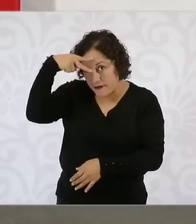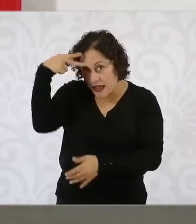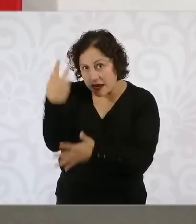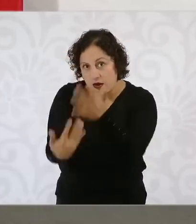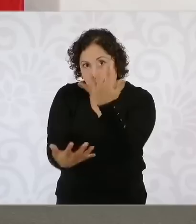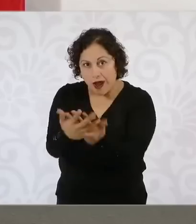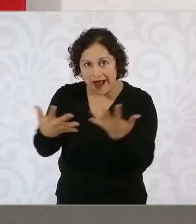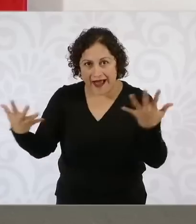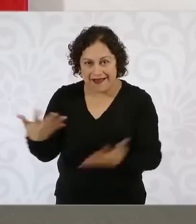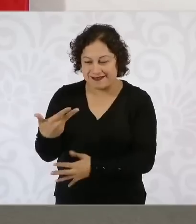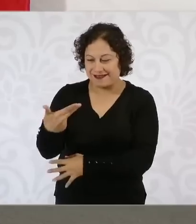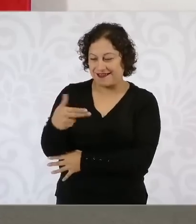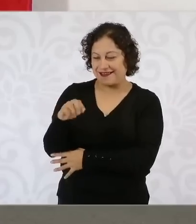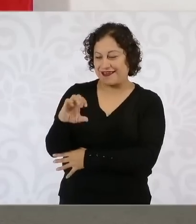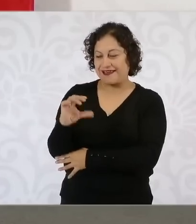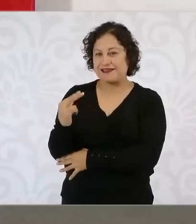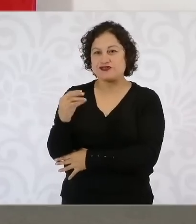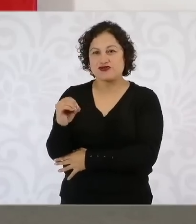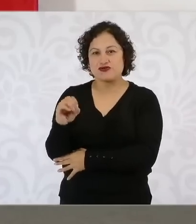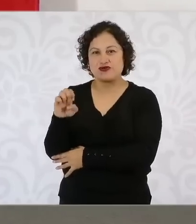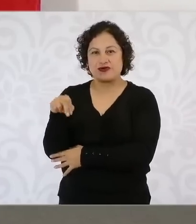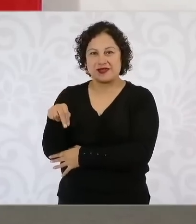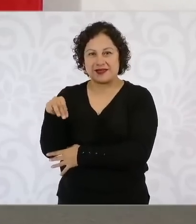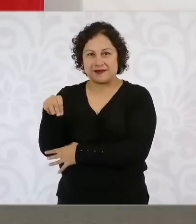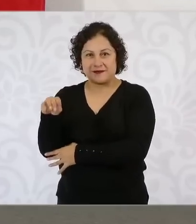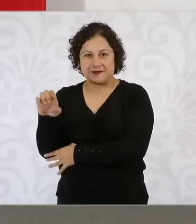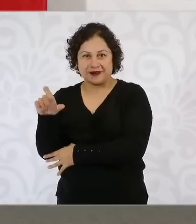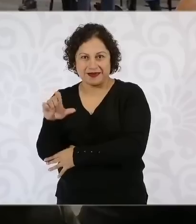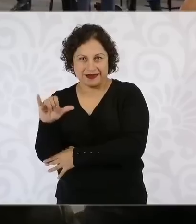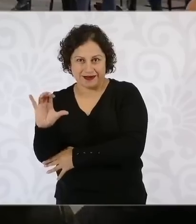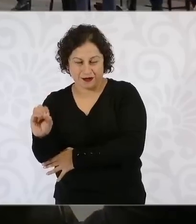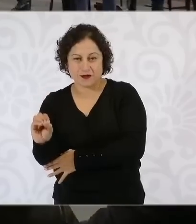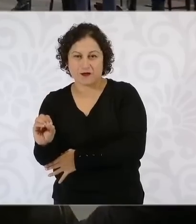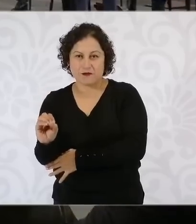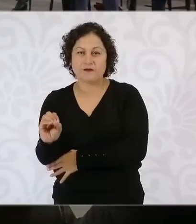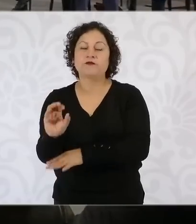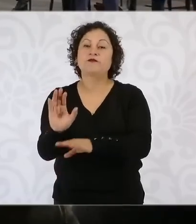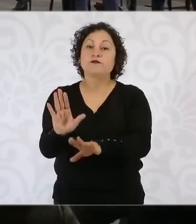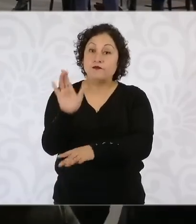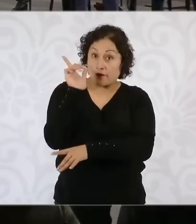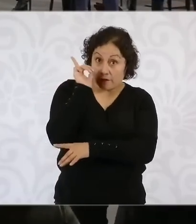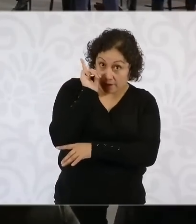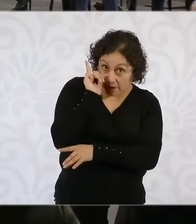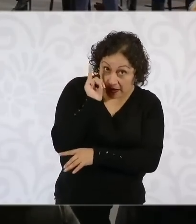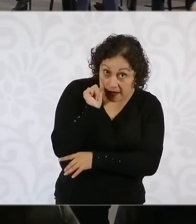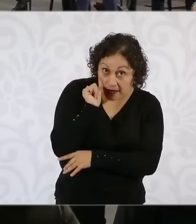martes verdad Marcelo con los empresarios es el martes no mañana con los empresarios que